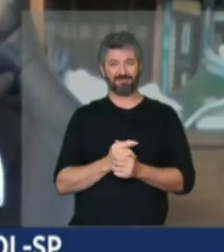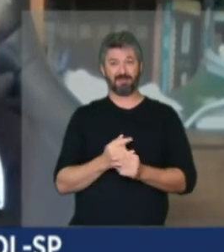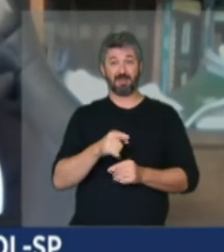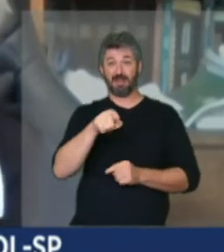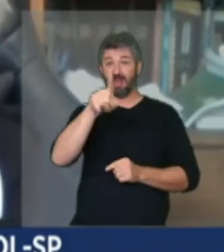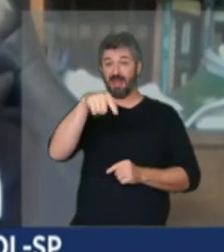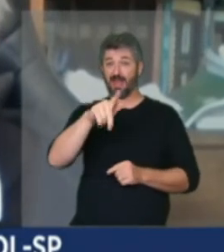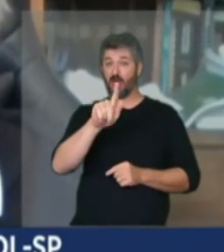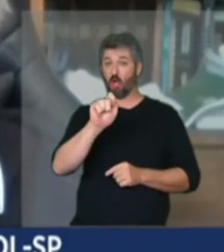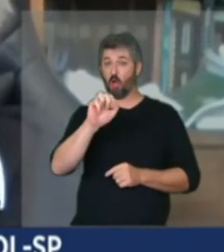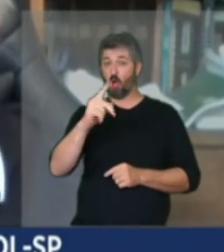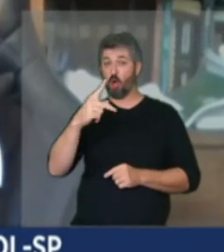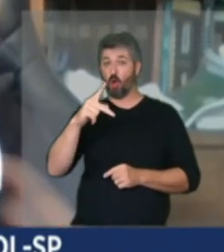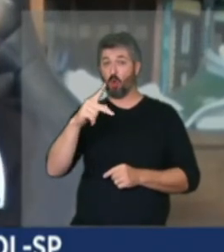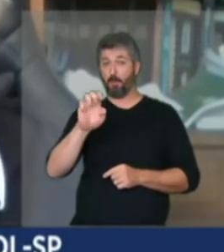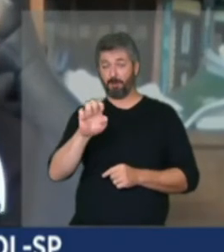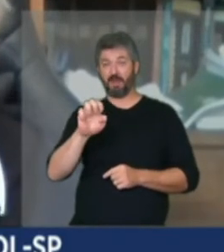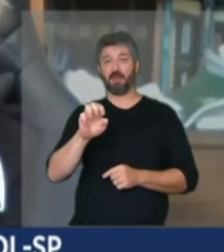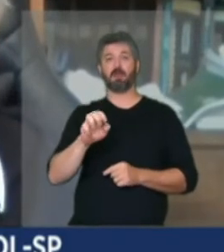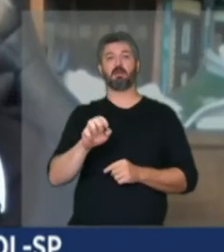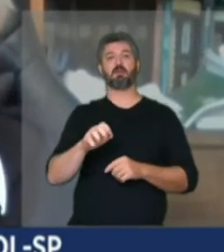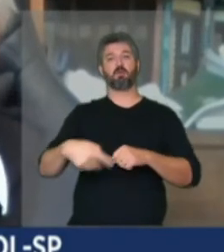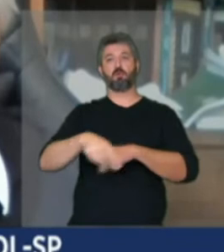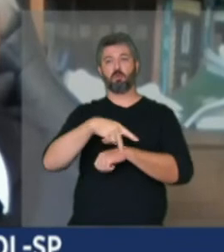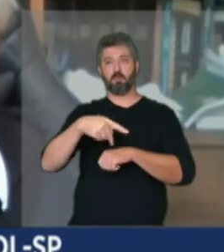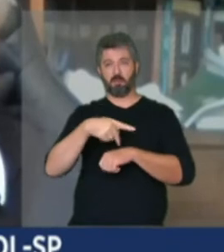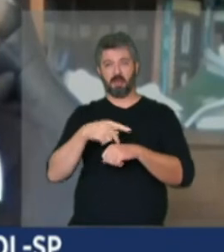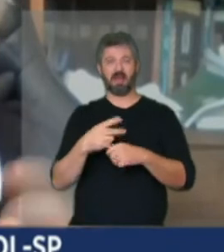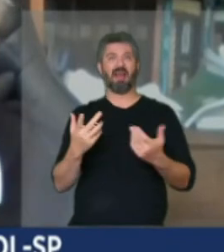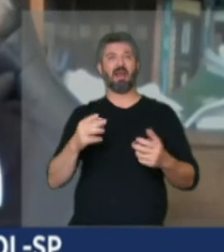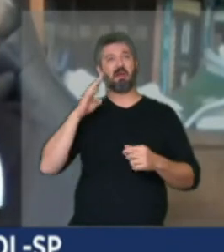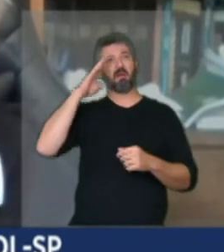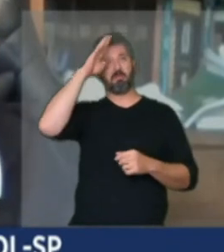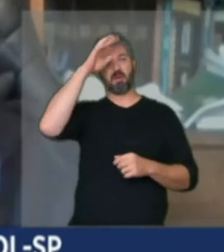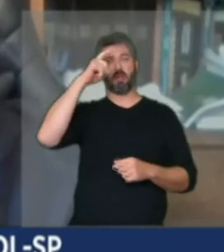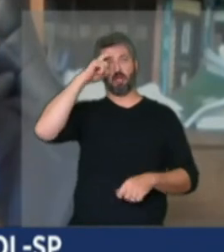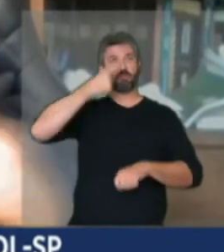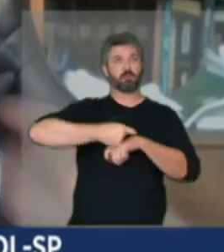ESTADO! PODE FALAR QUE O BOLSONARO É UM ENERGÚMENO, UM PSICOPATA MAS UM PSICOPATA